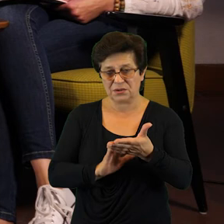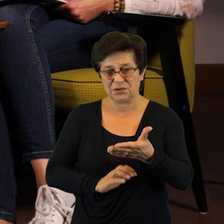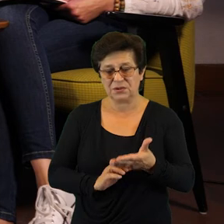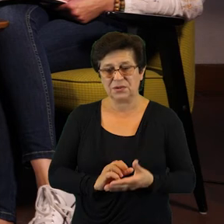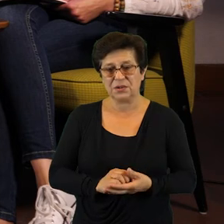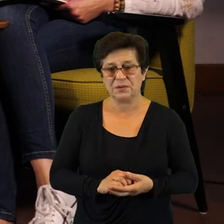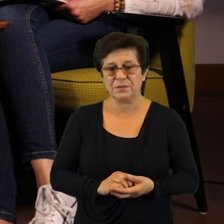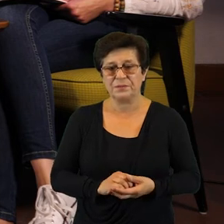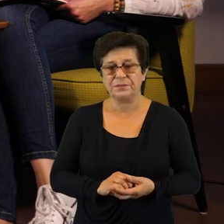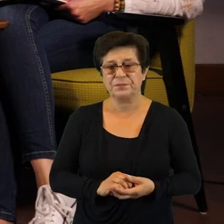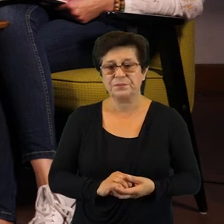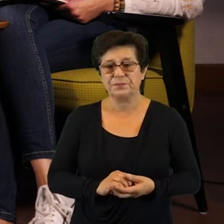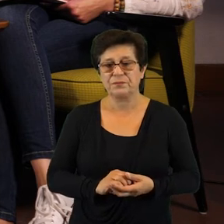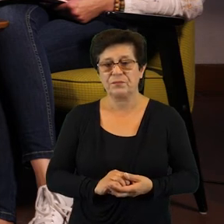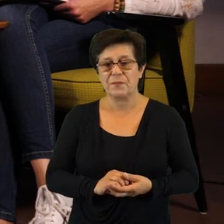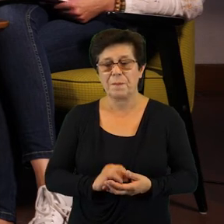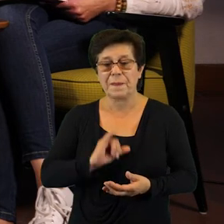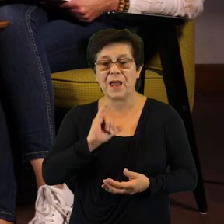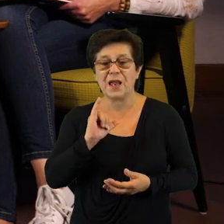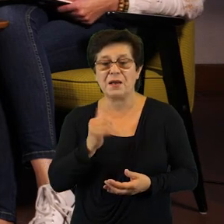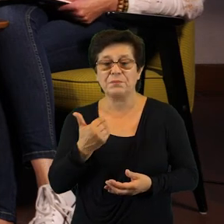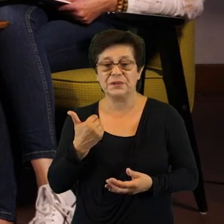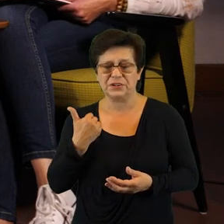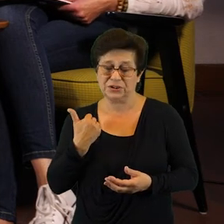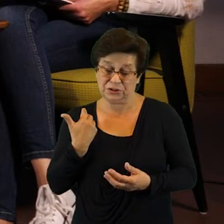jakby zwracając się do Czesława Miłosza, chociaż nie wymienia jego nazwiska,